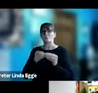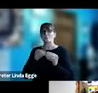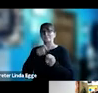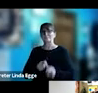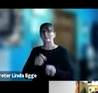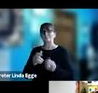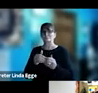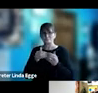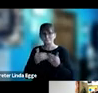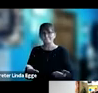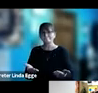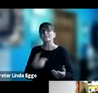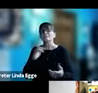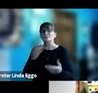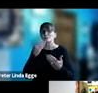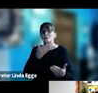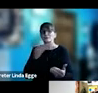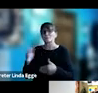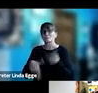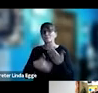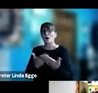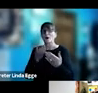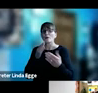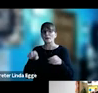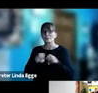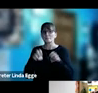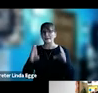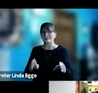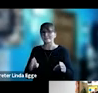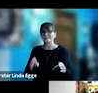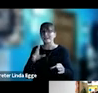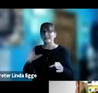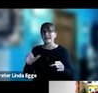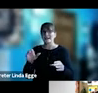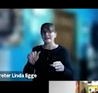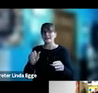De nuevo, gracias a todas las panelistas, Natasha, Bug, Amanda, Ashley y Elisa